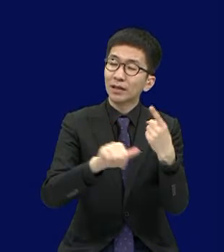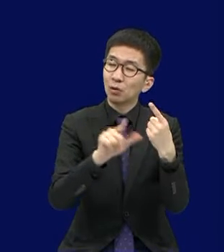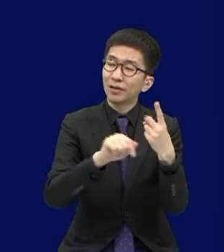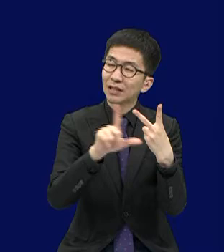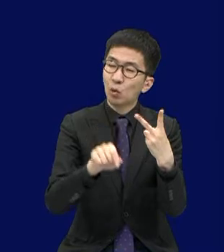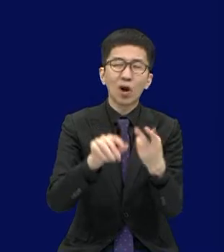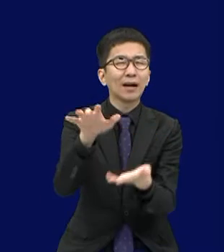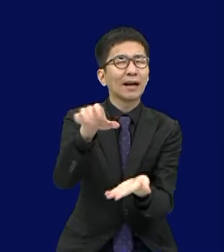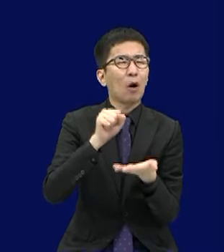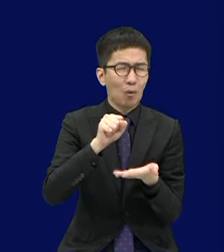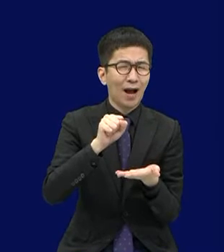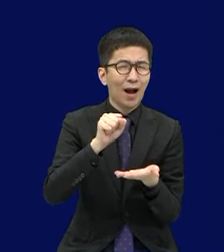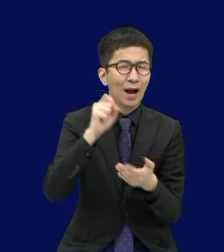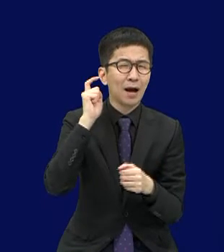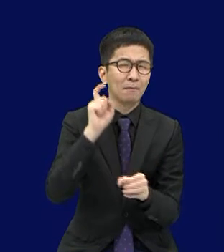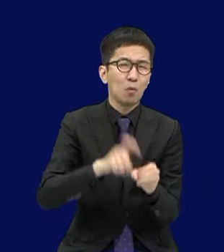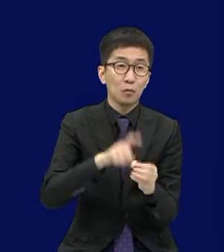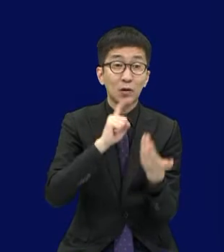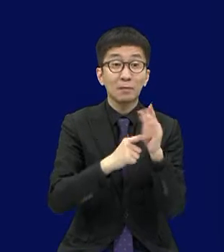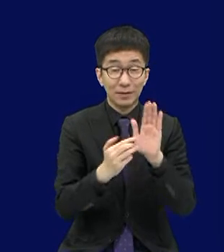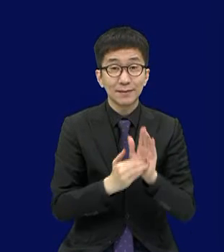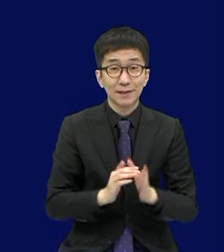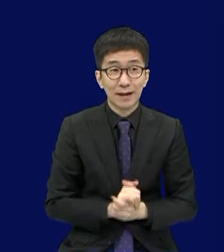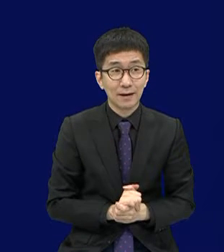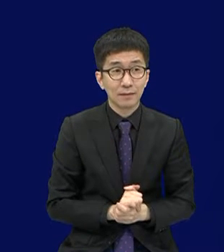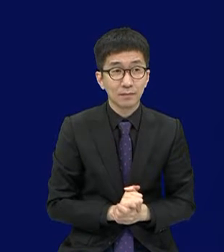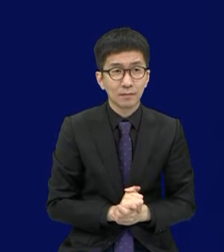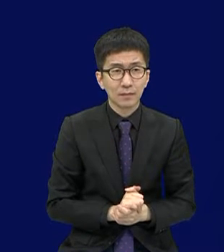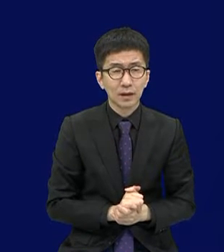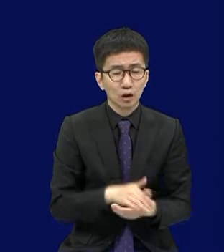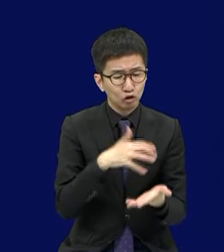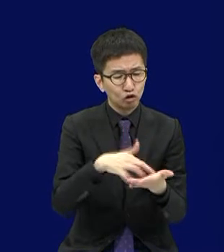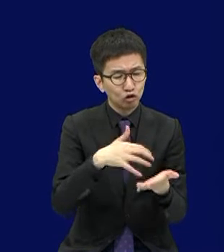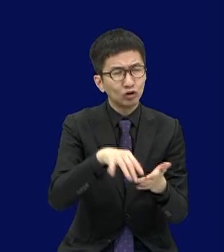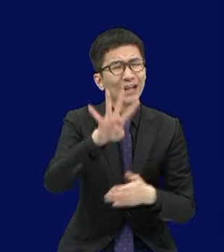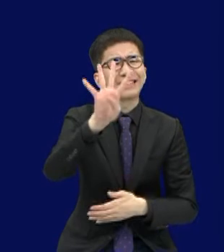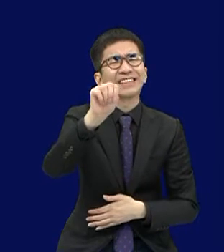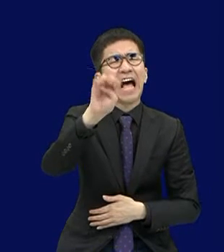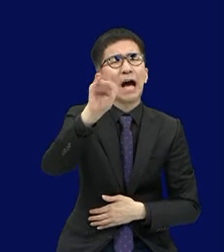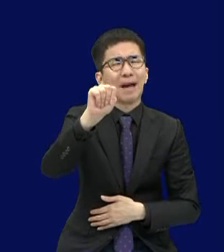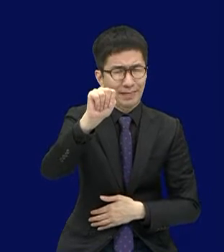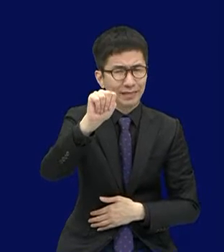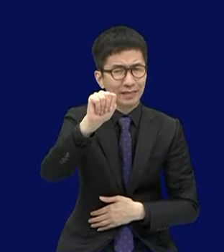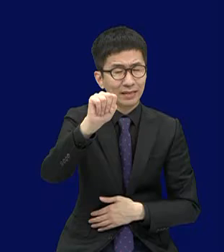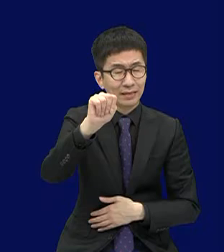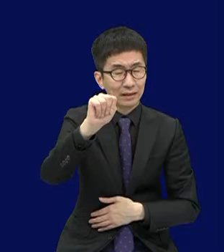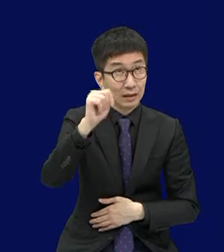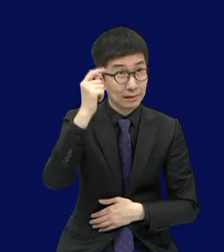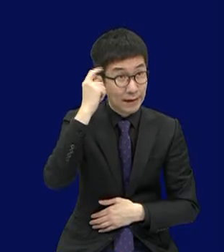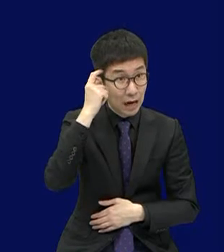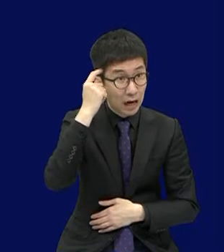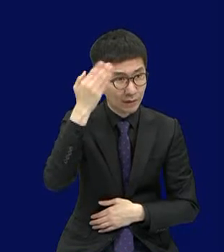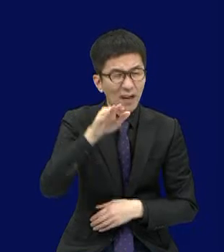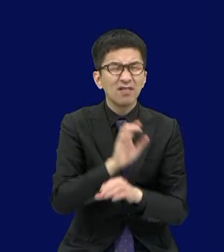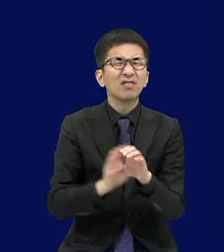도입이 목표라고 밝혔습니다. 4만 명분을 확보하겠다는 기존 발표를 넘어 추가 물량 확보가 필요하다며 세